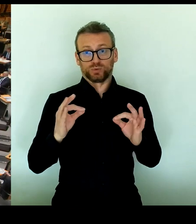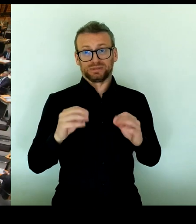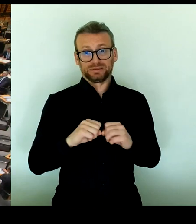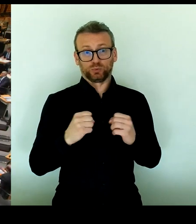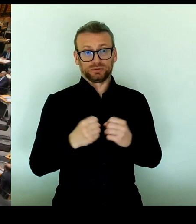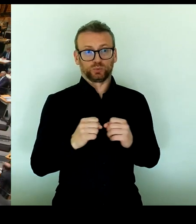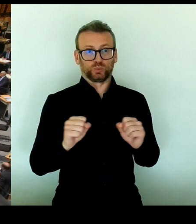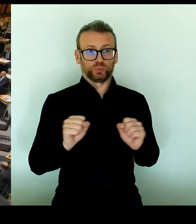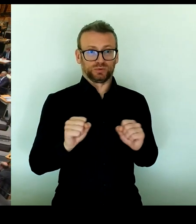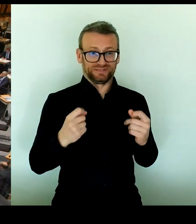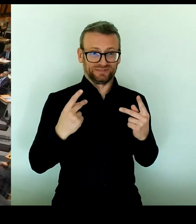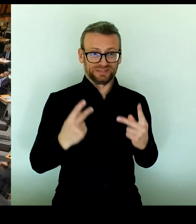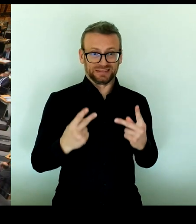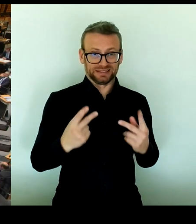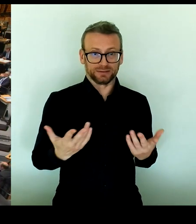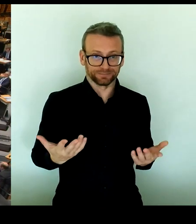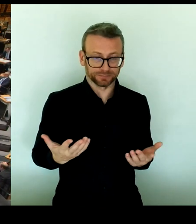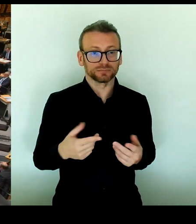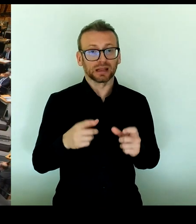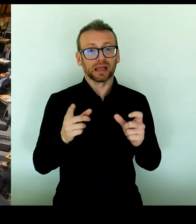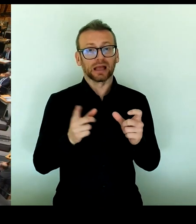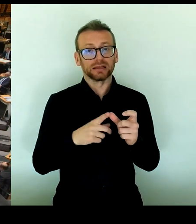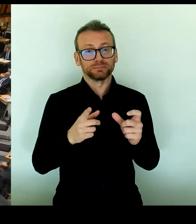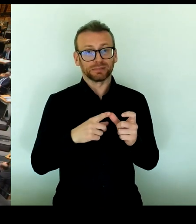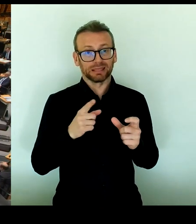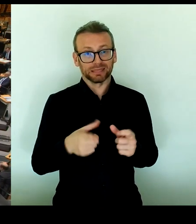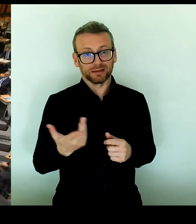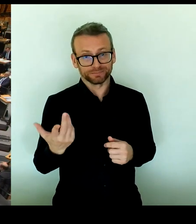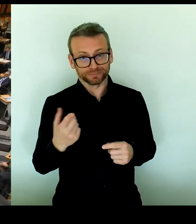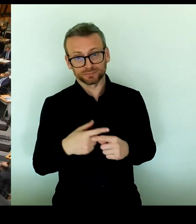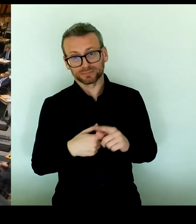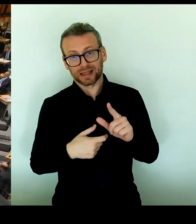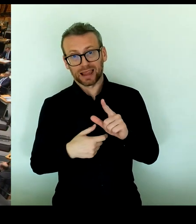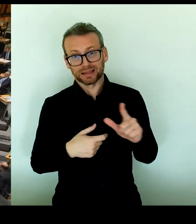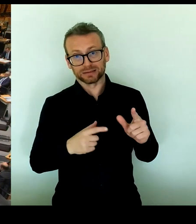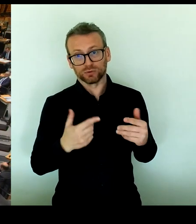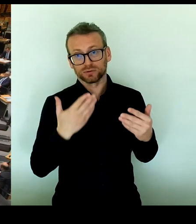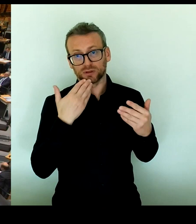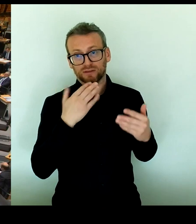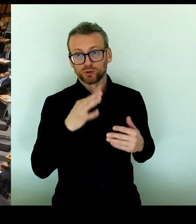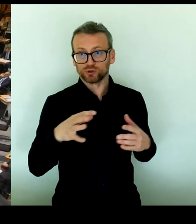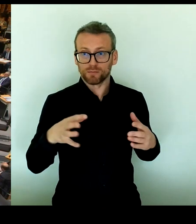dazu gehört die Sicherheit der Arbeitsräume. Und mit dieser Sicherheit der